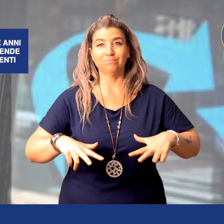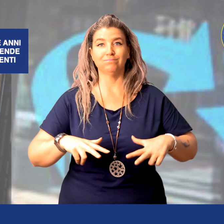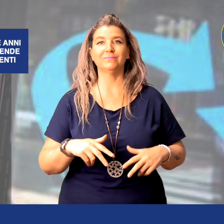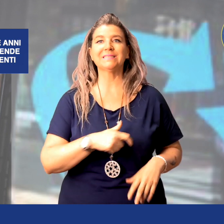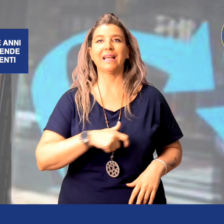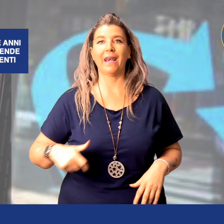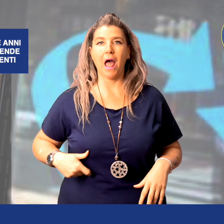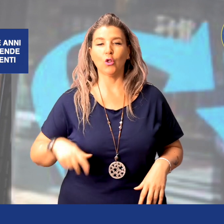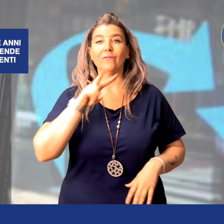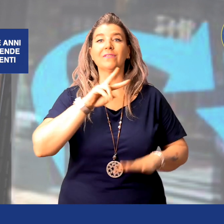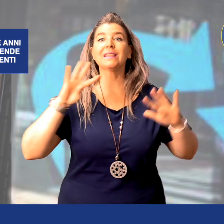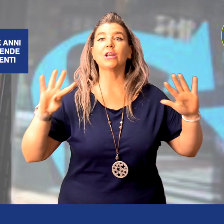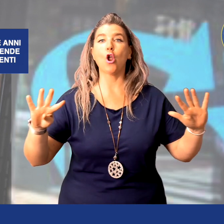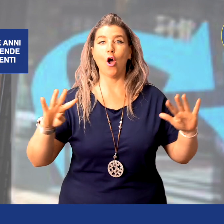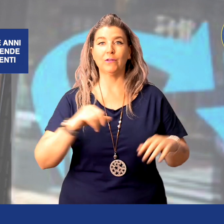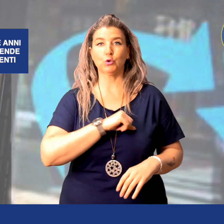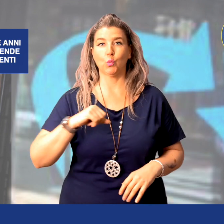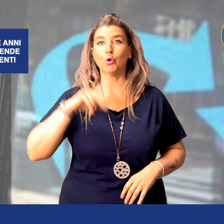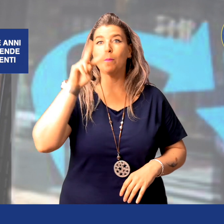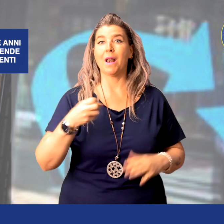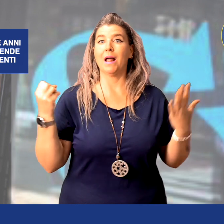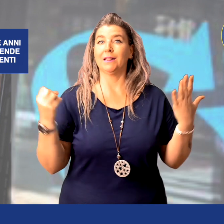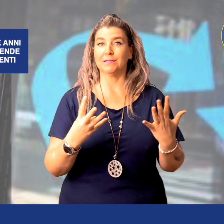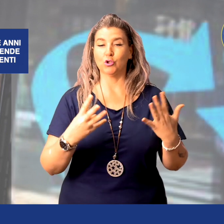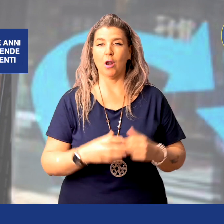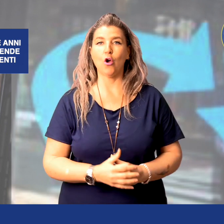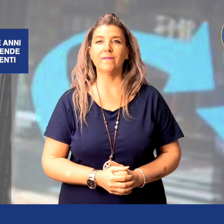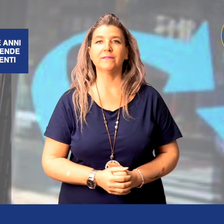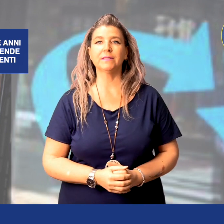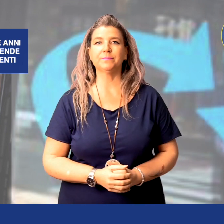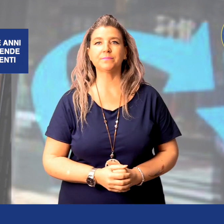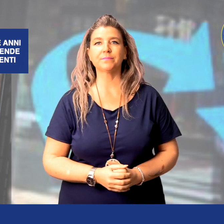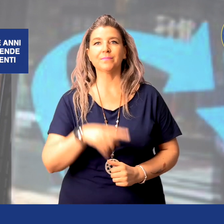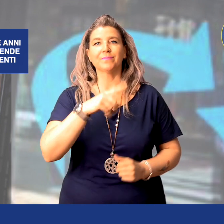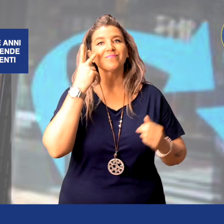approvato in via definitiva dal Senato il 28 Giugno 2019